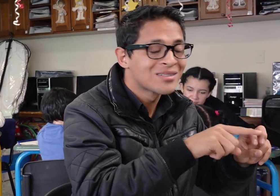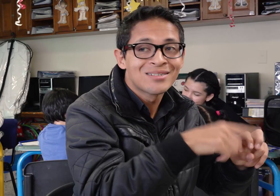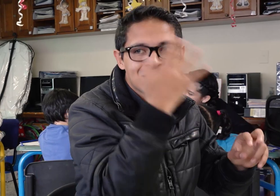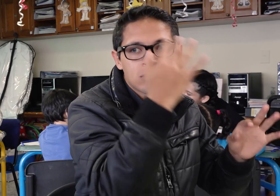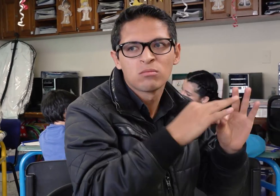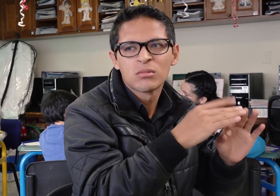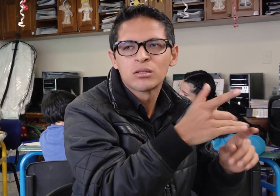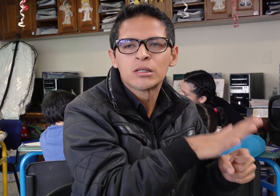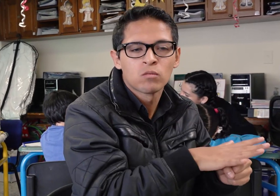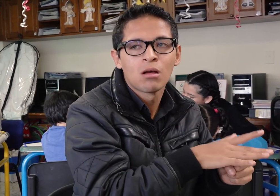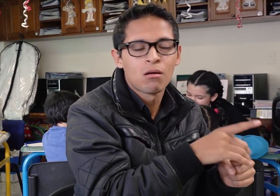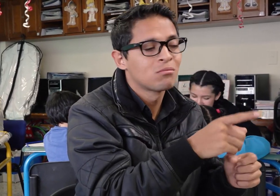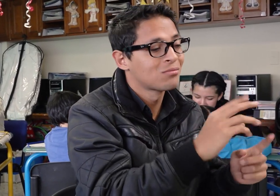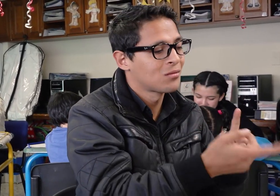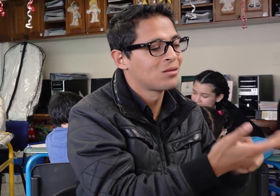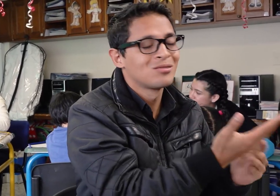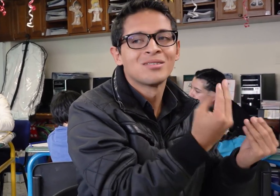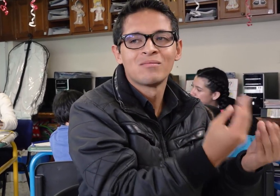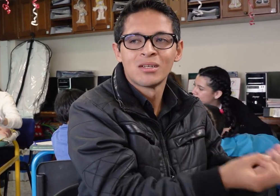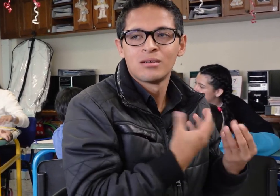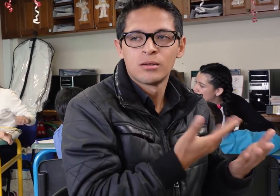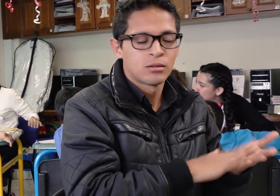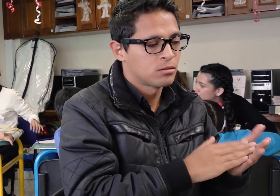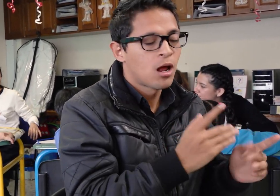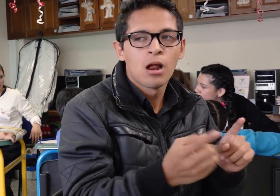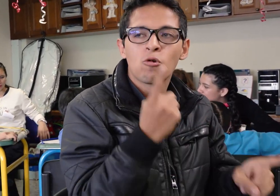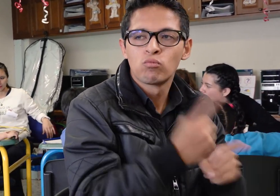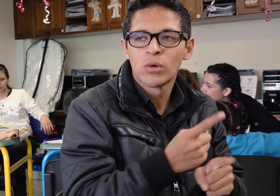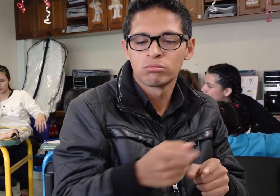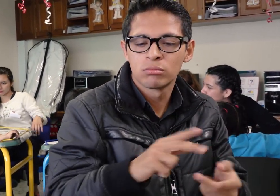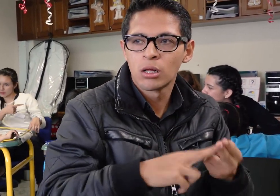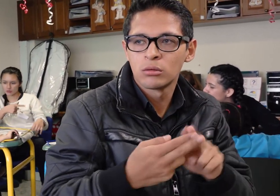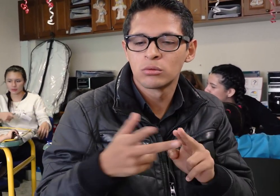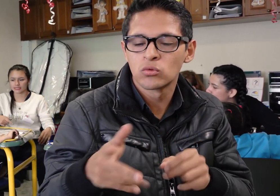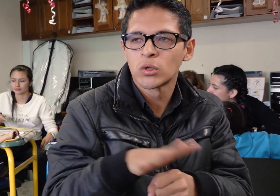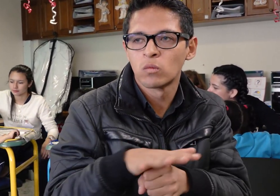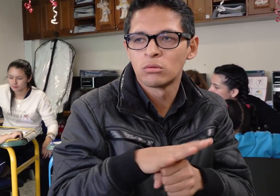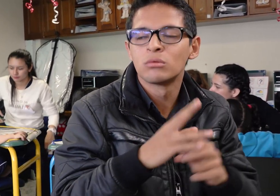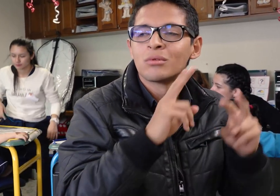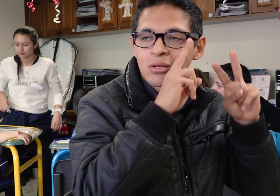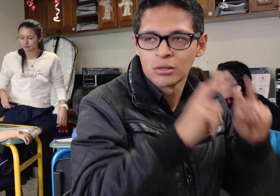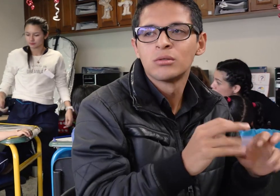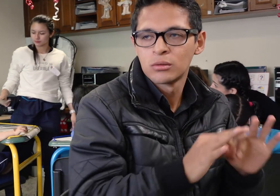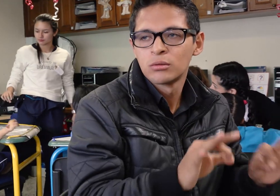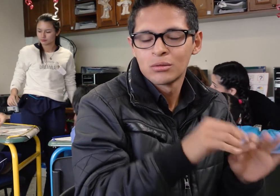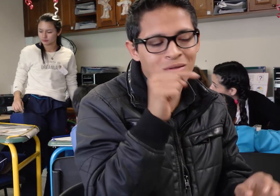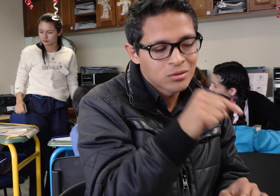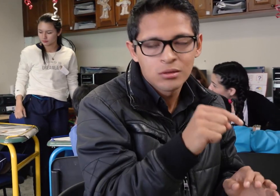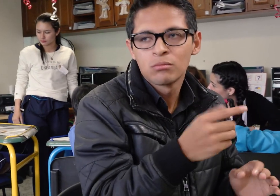solo por intuición, uno debe buscar una relación teórica para que realmente la practica sea